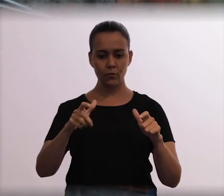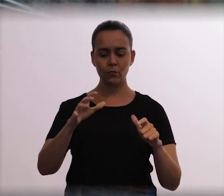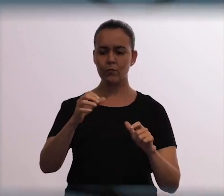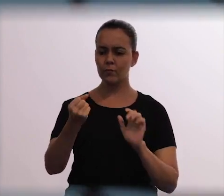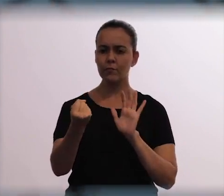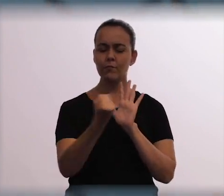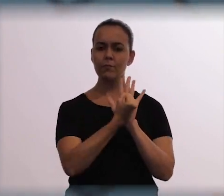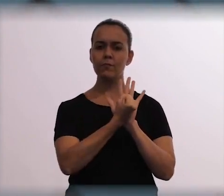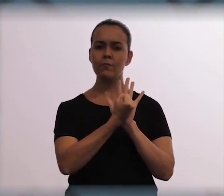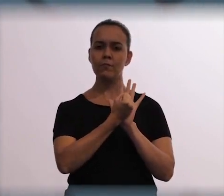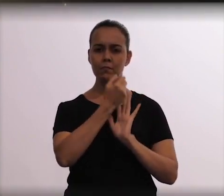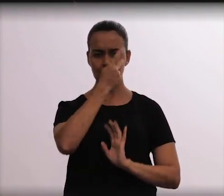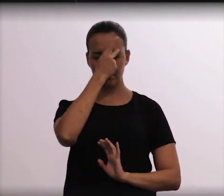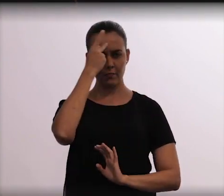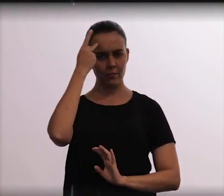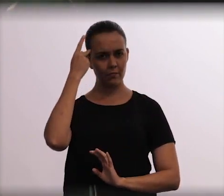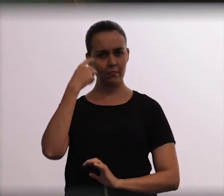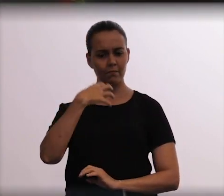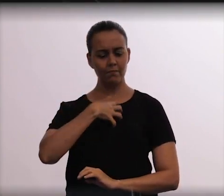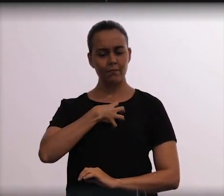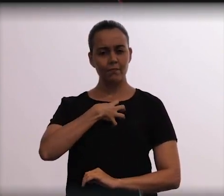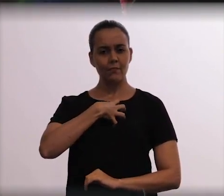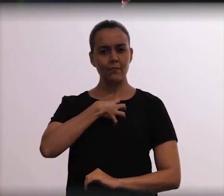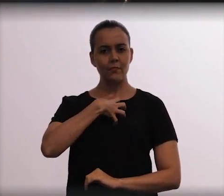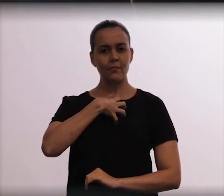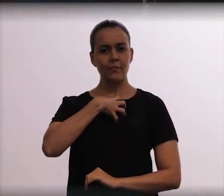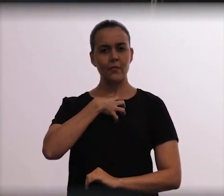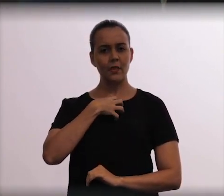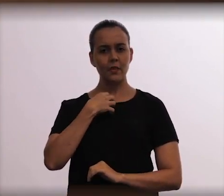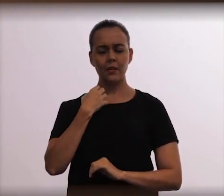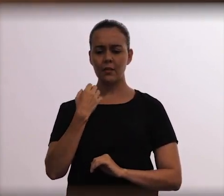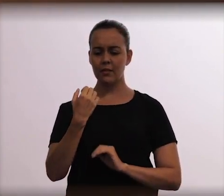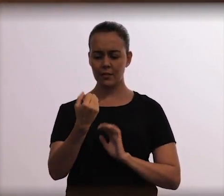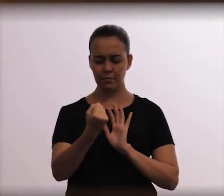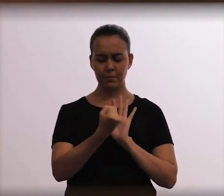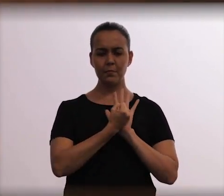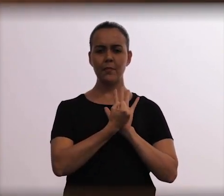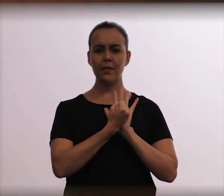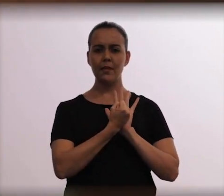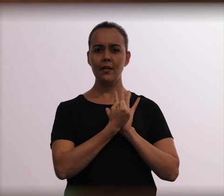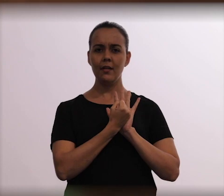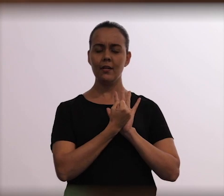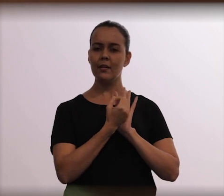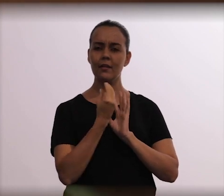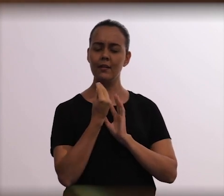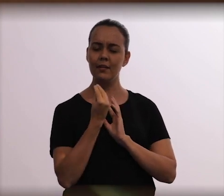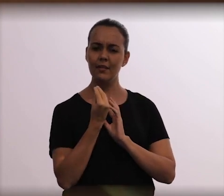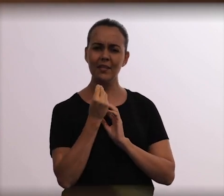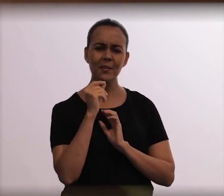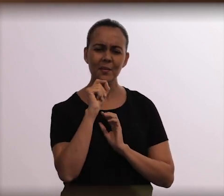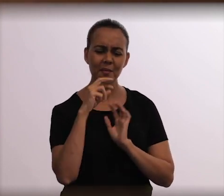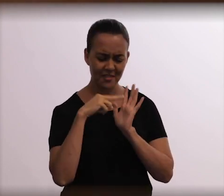Essas marcas que o sujeito vai levar, a partir de uma determinada pertença,